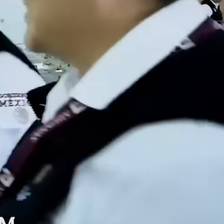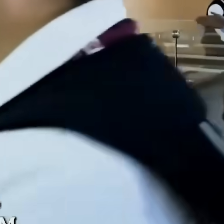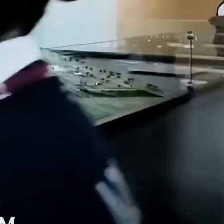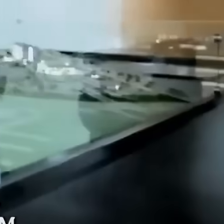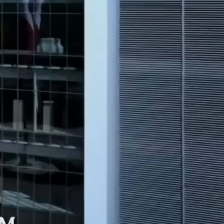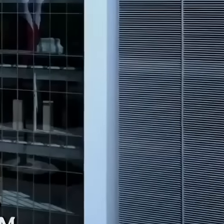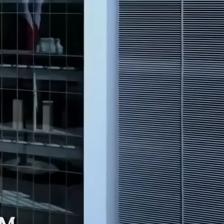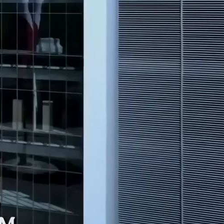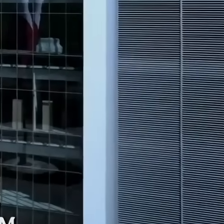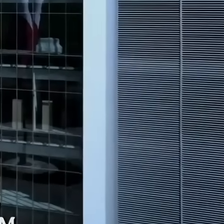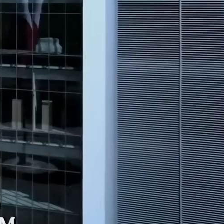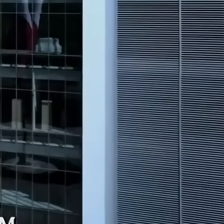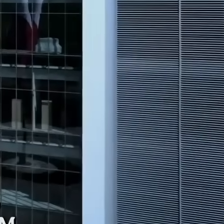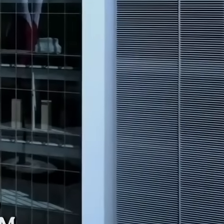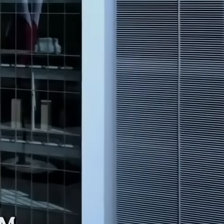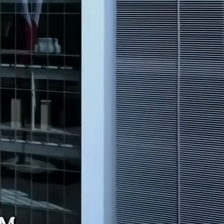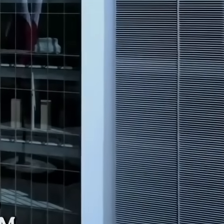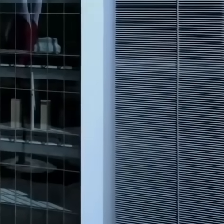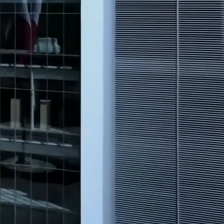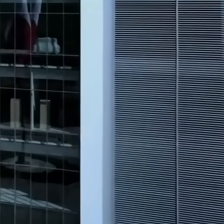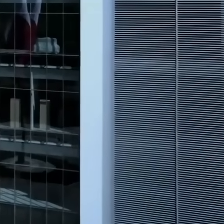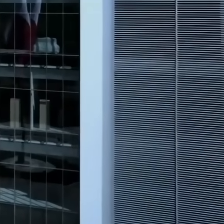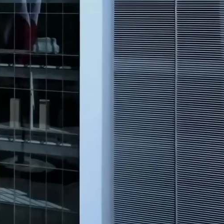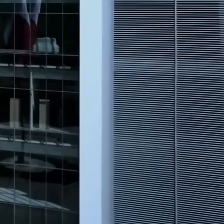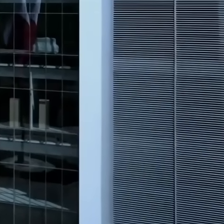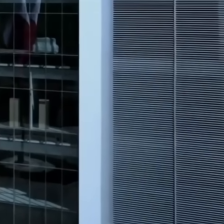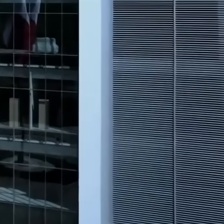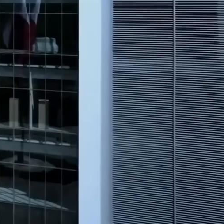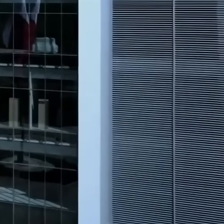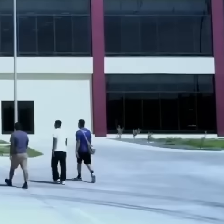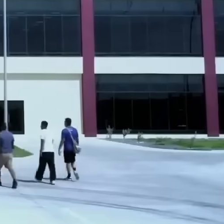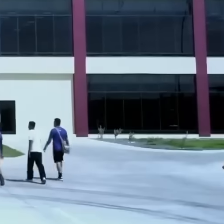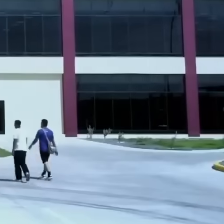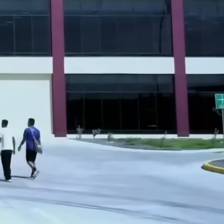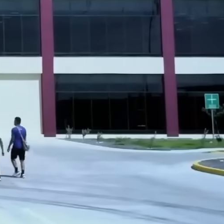siendo el edificio emblemático de la ANAM. Como parte del proyecto integral se construyó